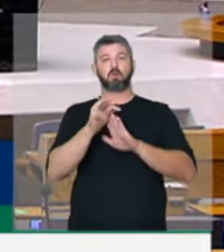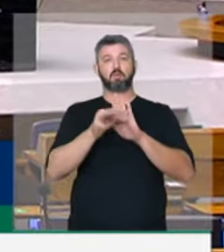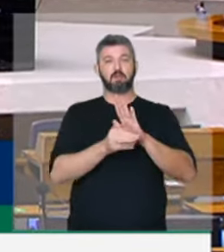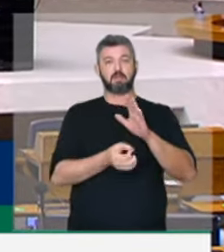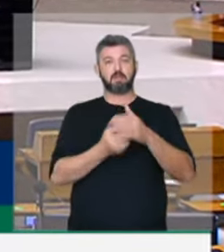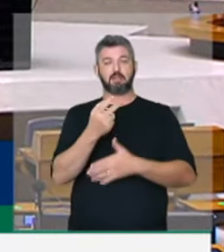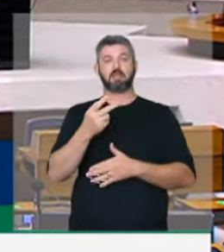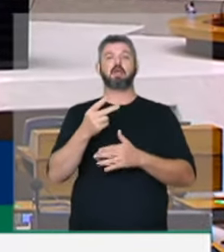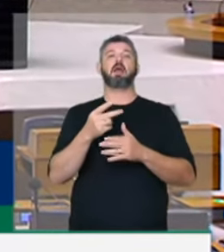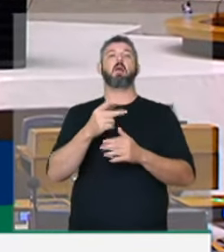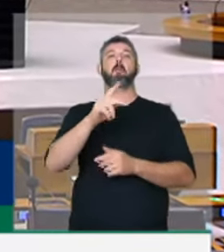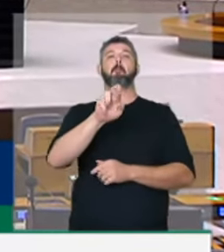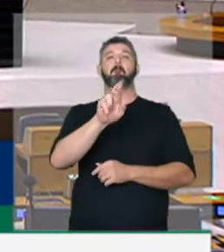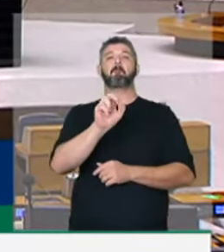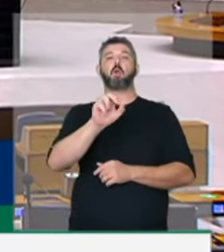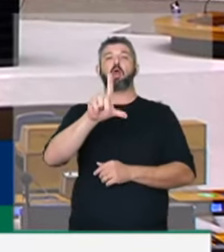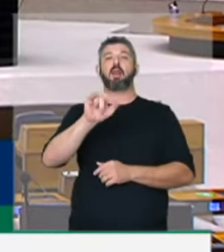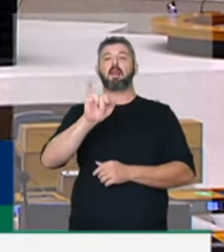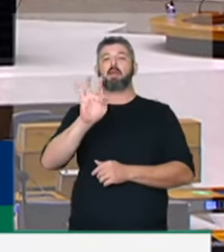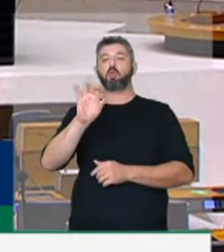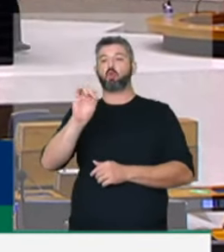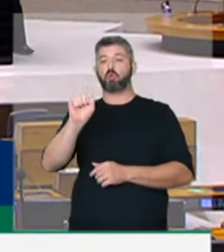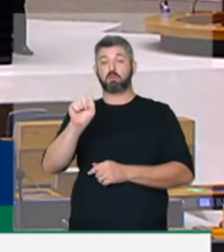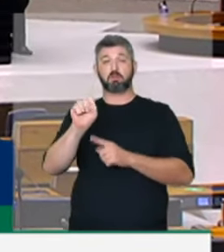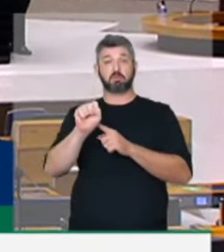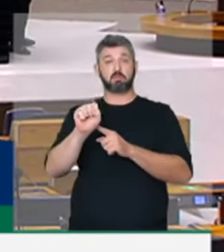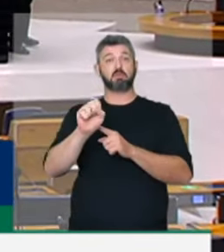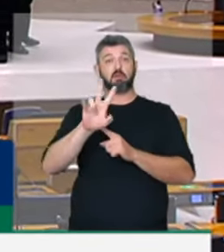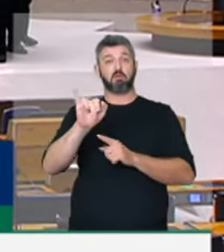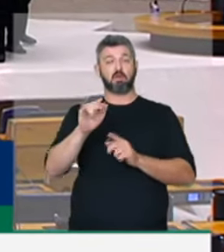QUE VAI VIGORAR ENQUANTO DURAR A PANDEMIA. A META É INCENTIVAR QUE PESSOAS